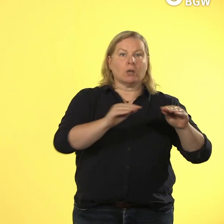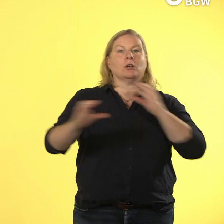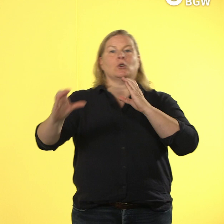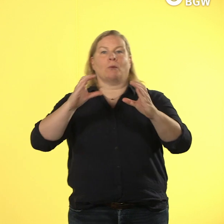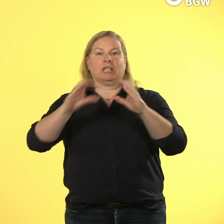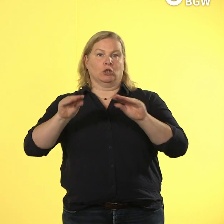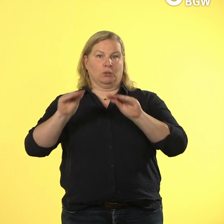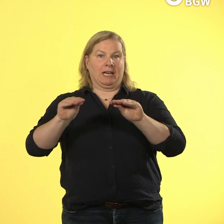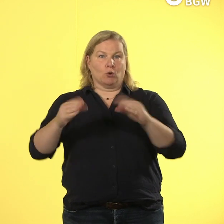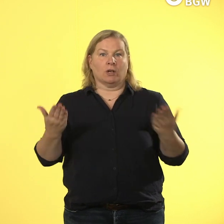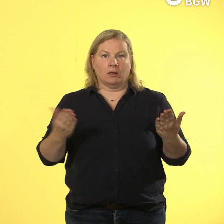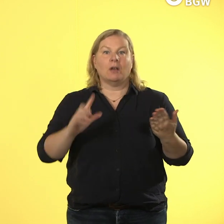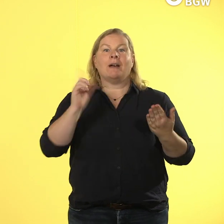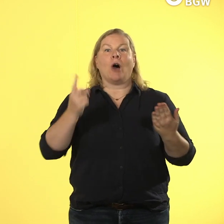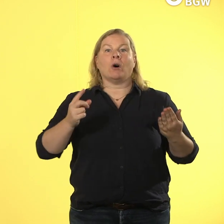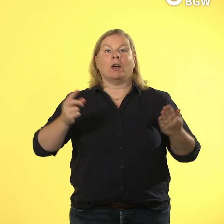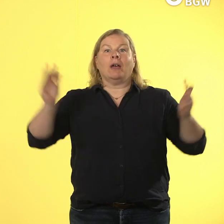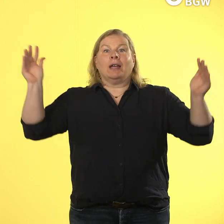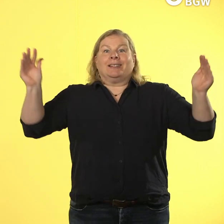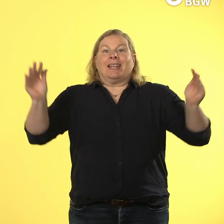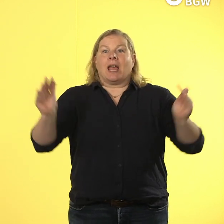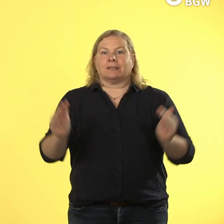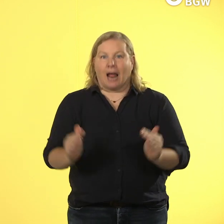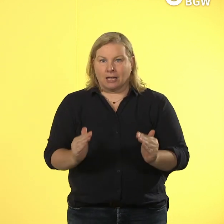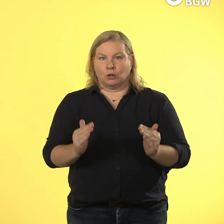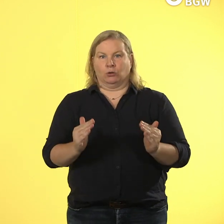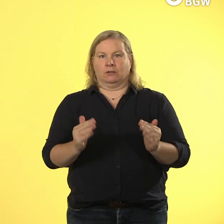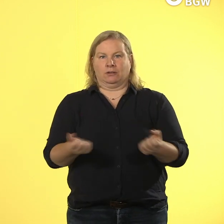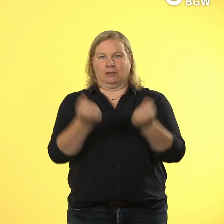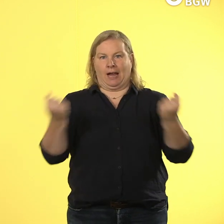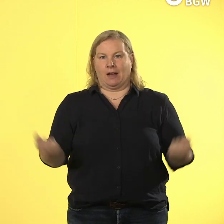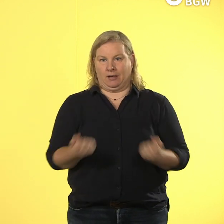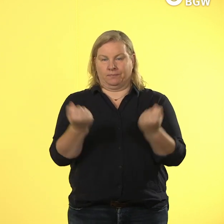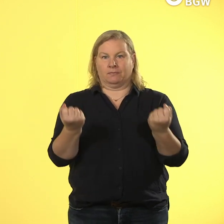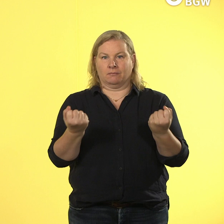Ich bin häufig in Teams, die Probleme haben, mit Jemandes Verhalten umzugehen.